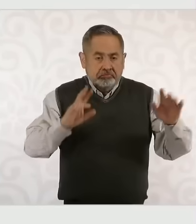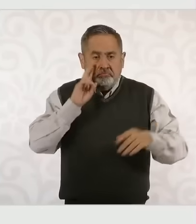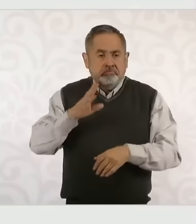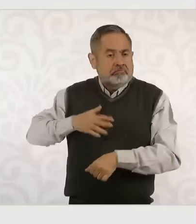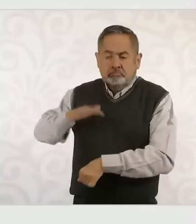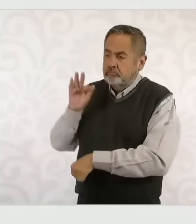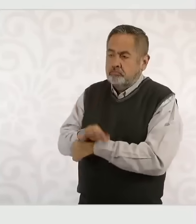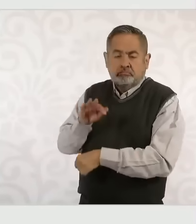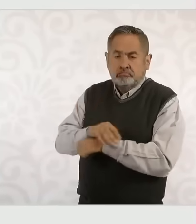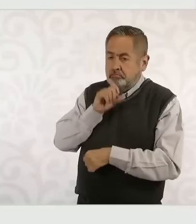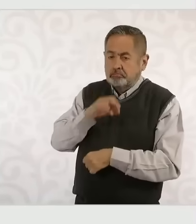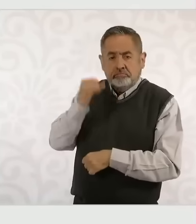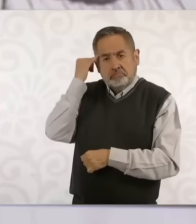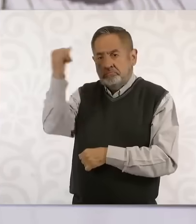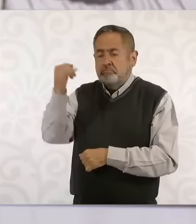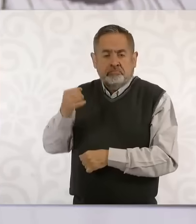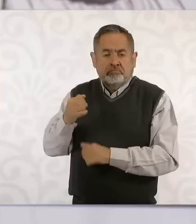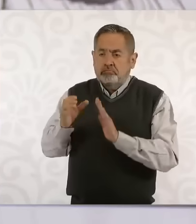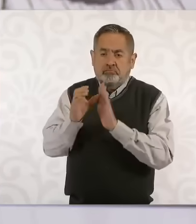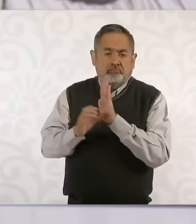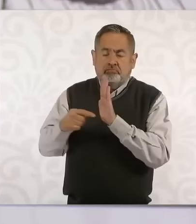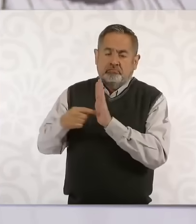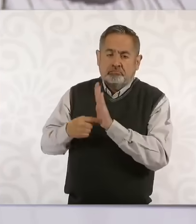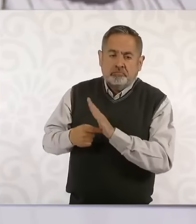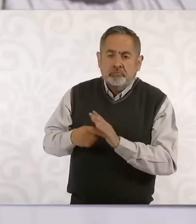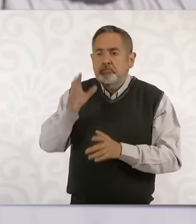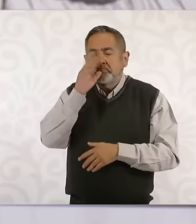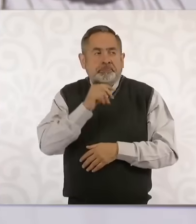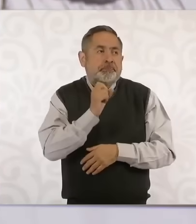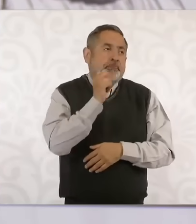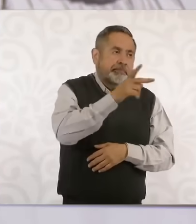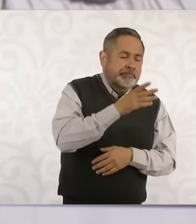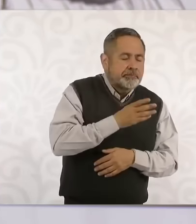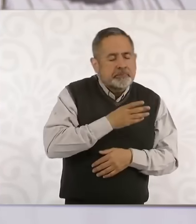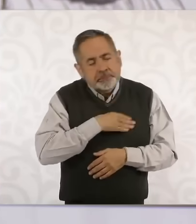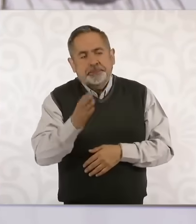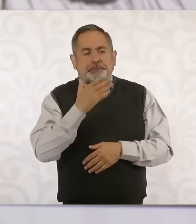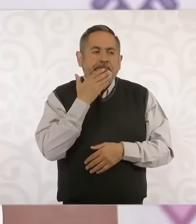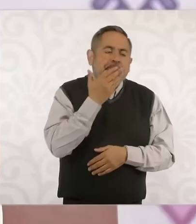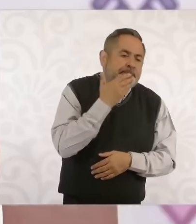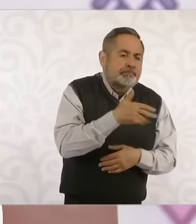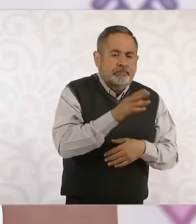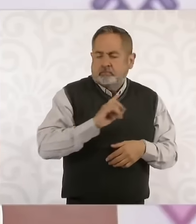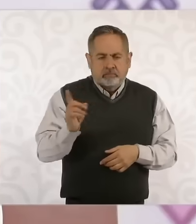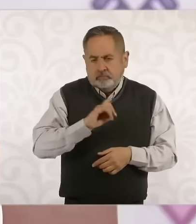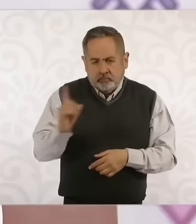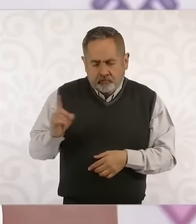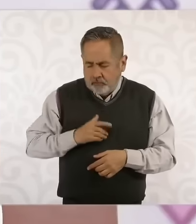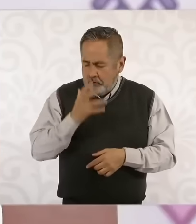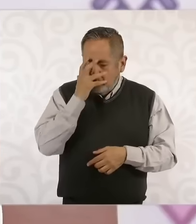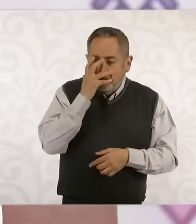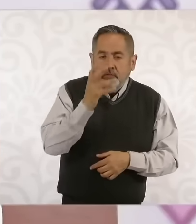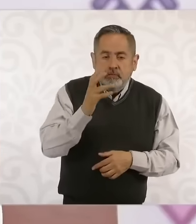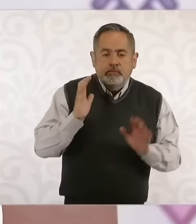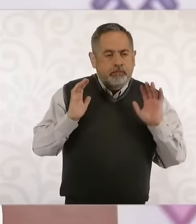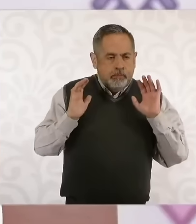los principios. decir, hay cosas que no son negociables, pero responsablemente hacemos que